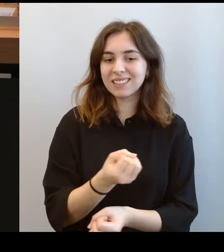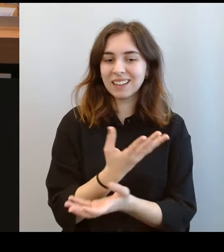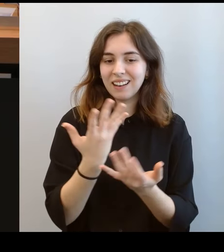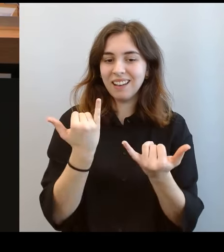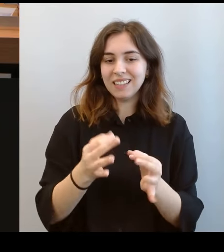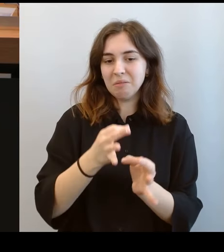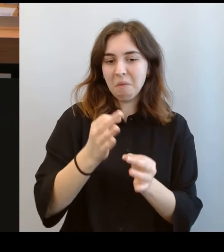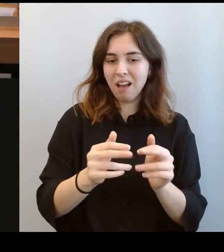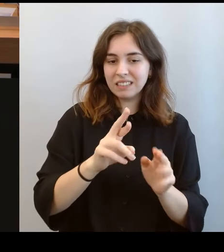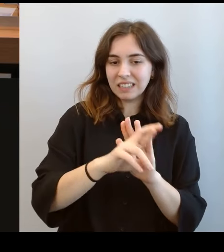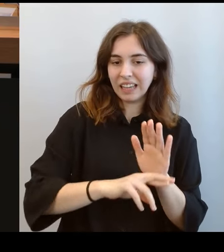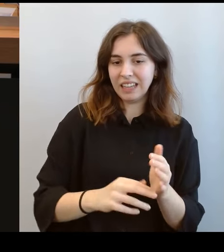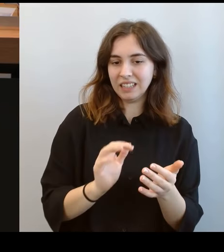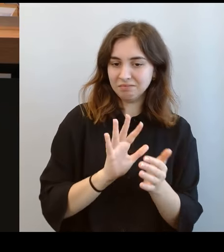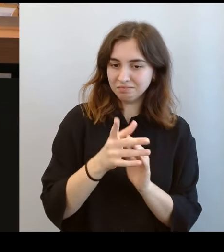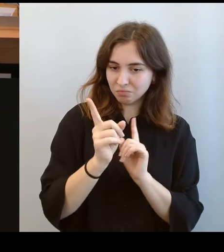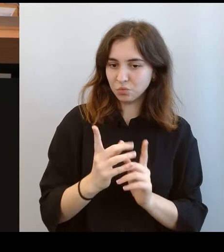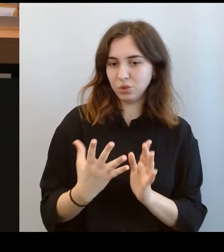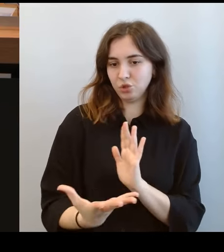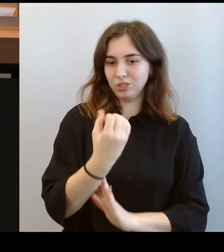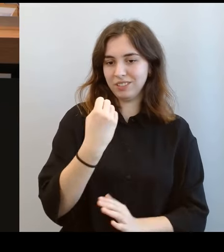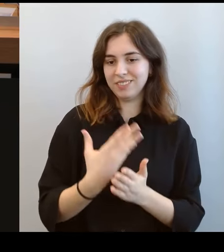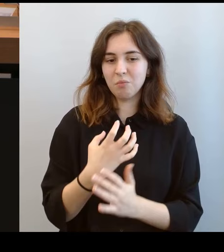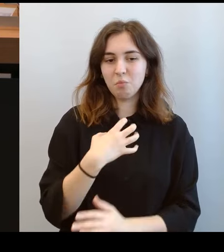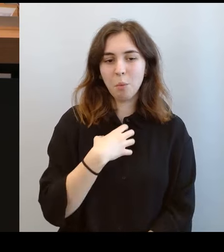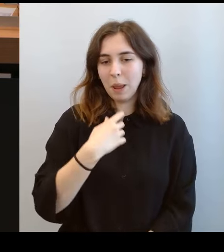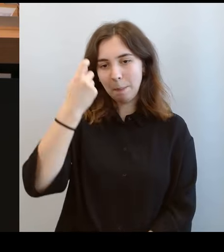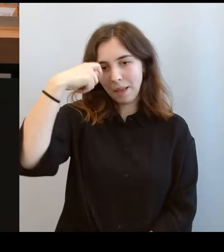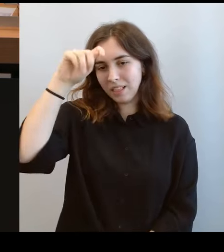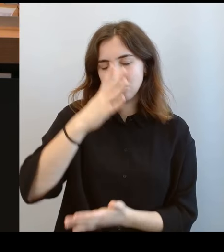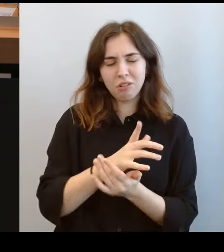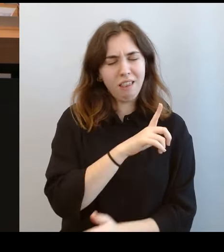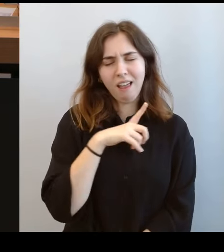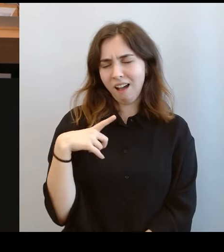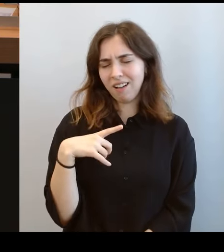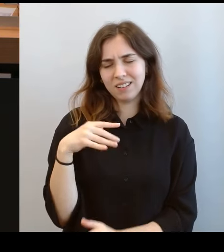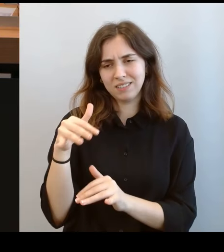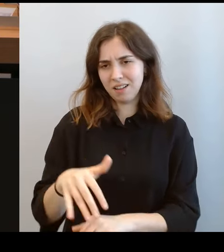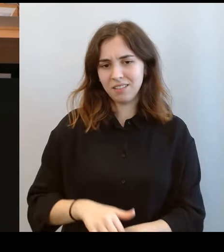der Berliner Gesundheitspolitik und ich glaube, auch gegenseitige Schuldzuweisungen helfen hier nicht unbedingt weiter.